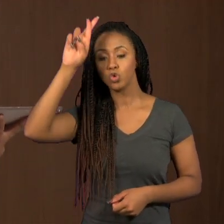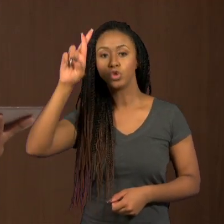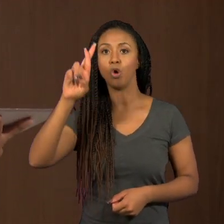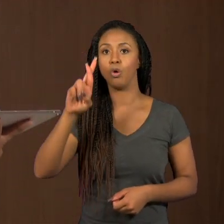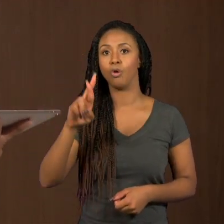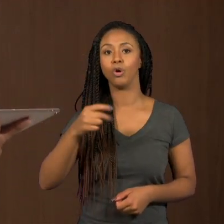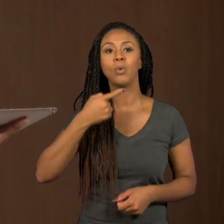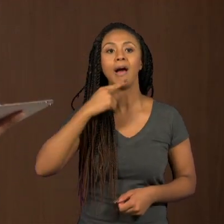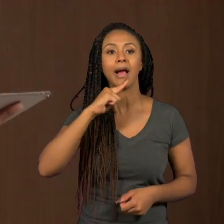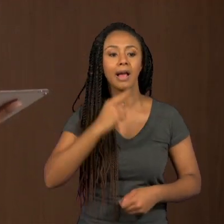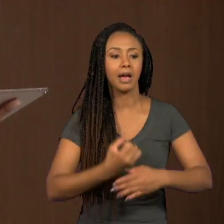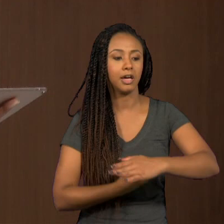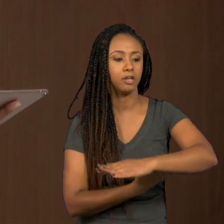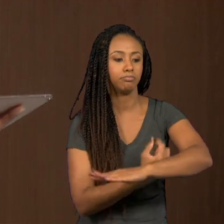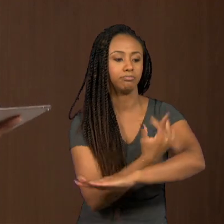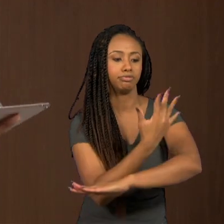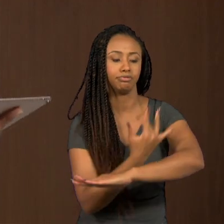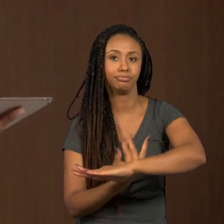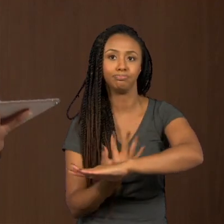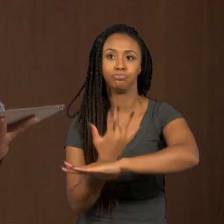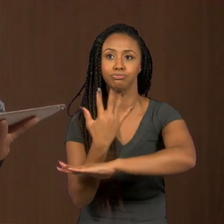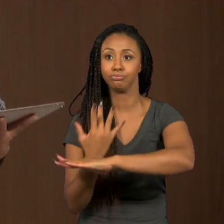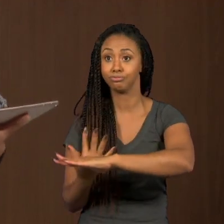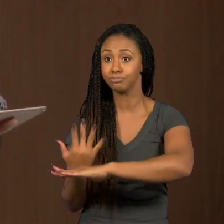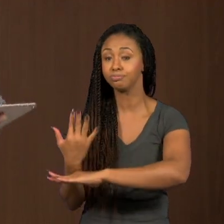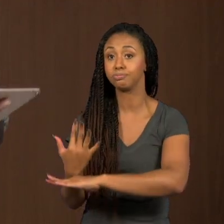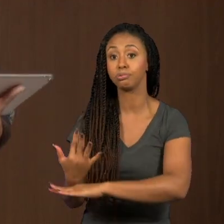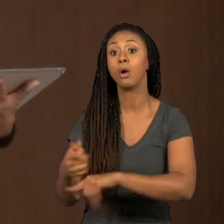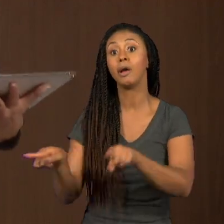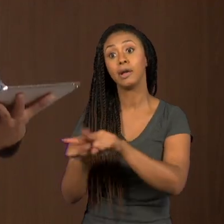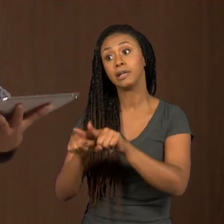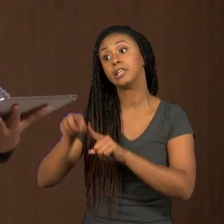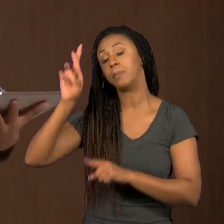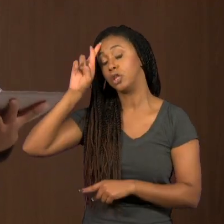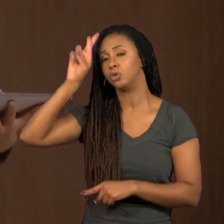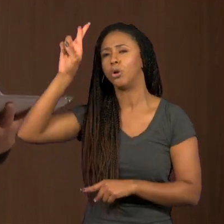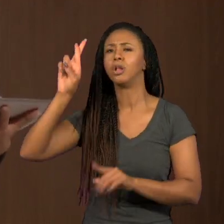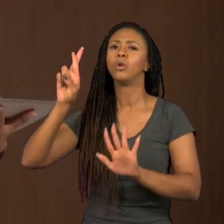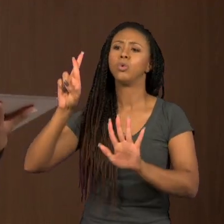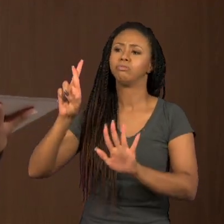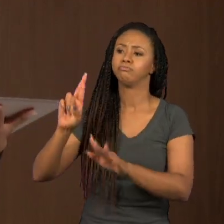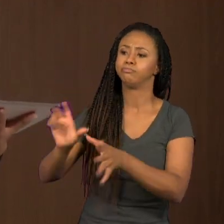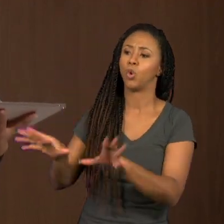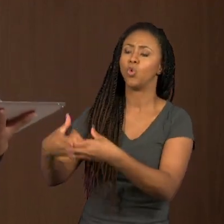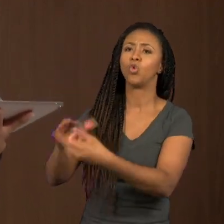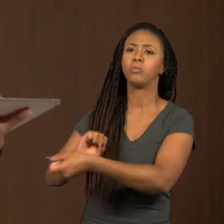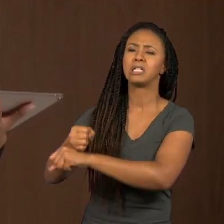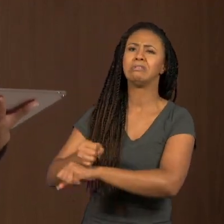TUDO, E NA ÉPOCA DOS ESCRAVOS INCLUSIVE, POR MAIS TERRÍVEL QUE SOE ISSO PRA GENTE, INCLUSIVE O